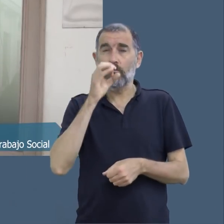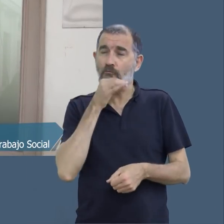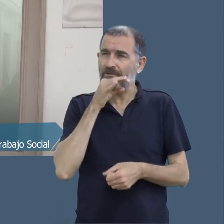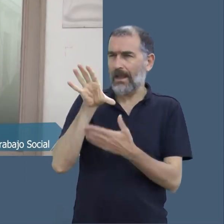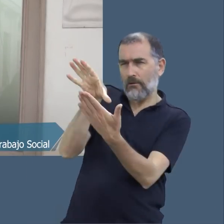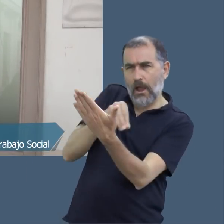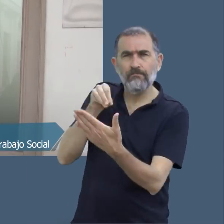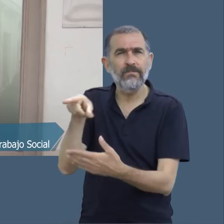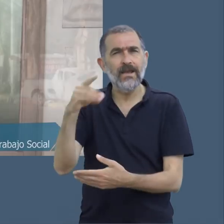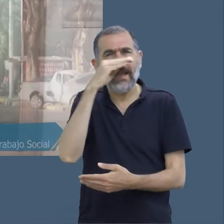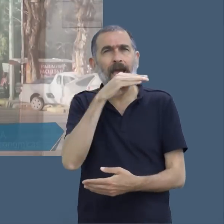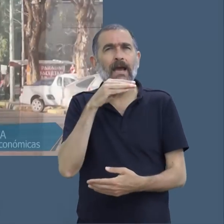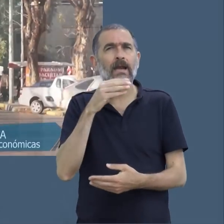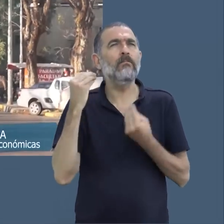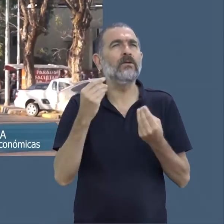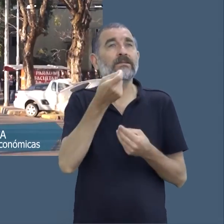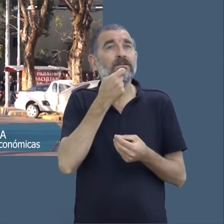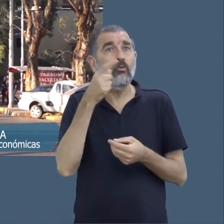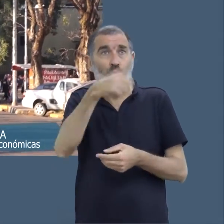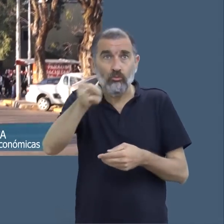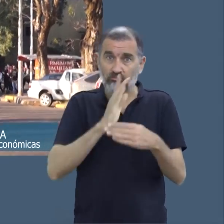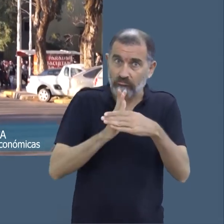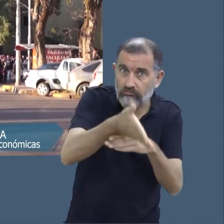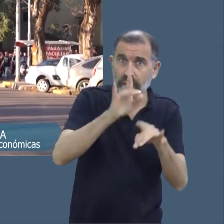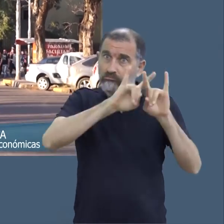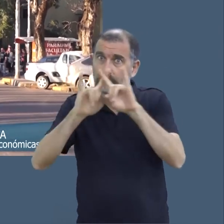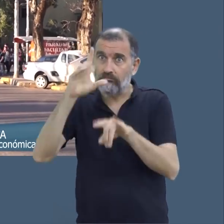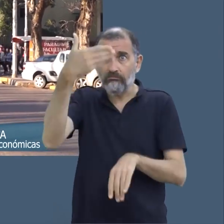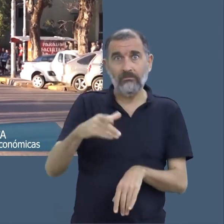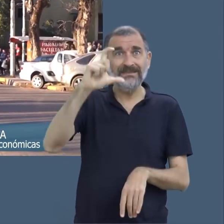si ustedes entran a la página de prensa CEF, que es la pagina donde estamos comentando